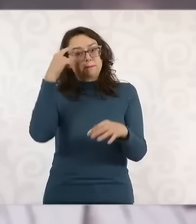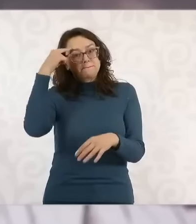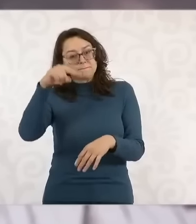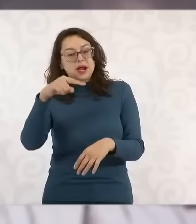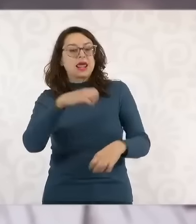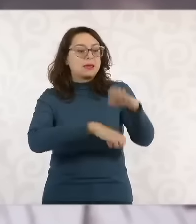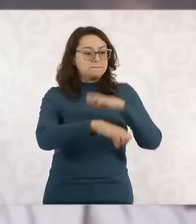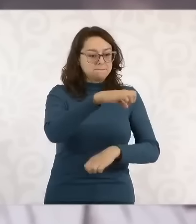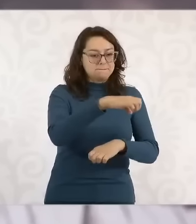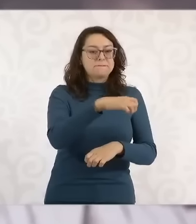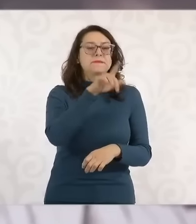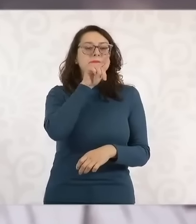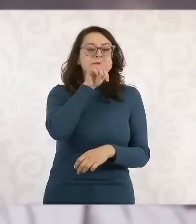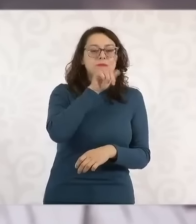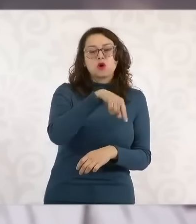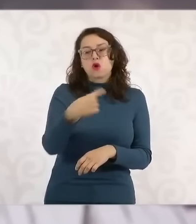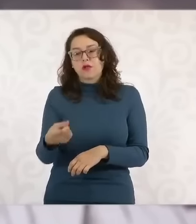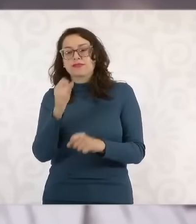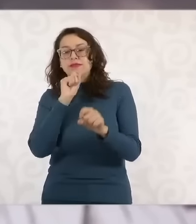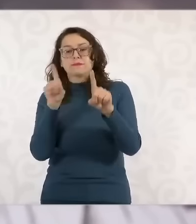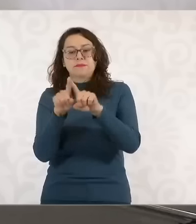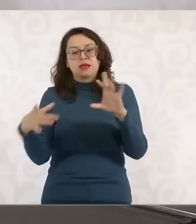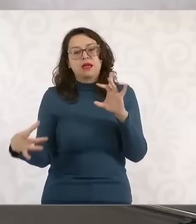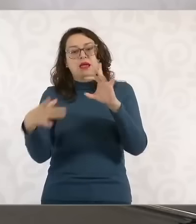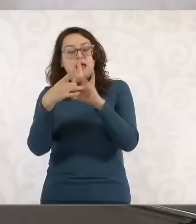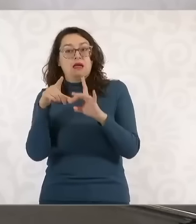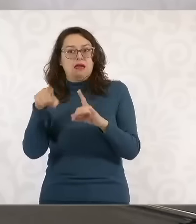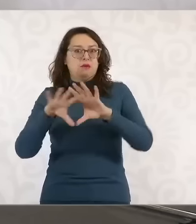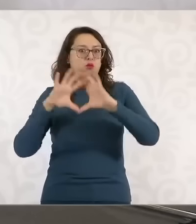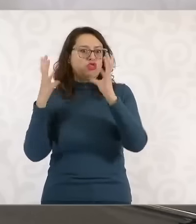la compañía de proteínas más grande del mundo de la que formamos parte.